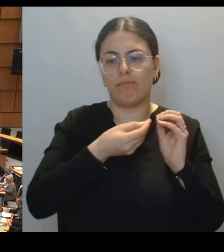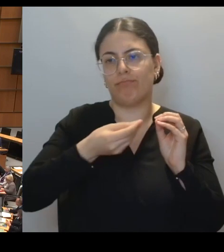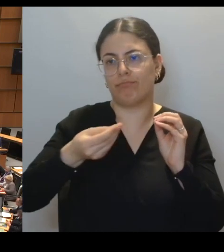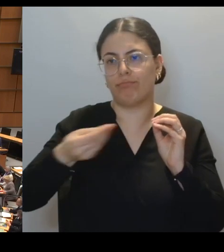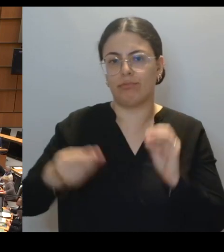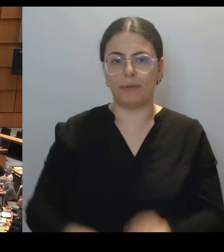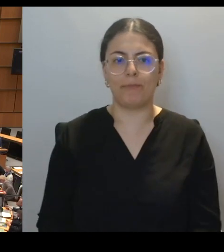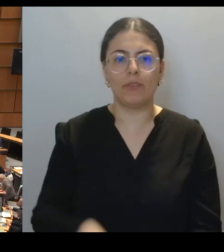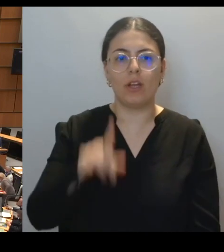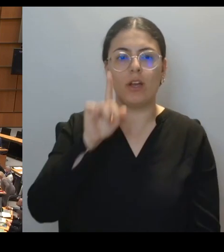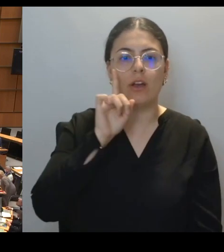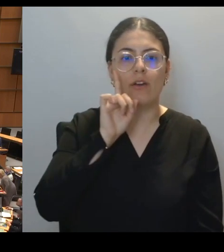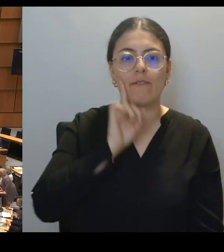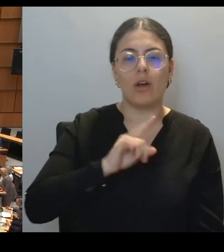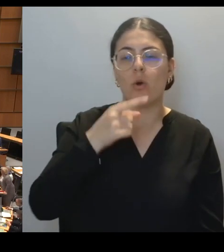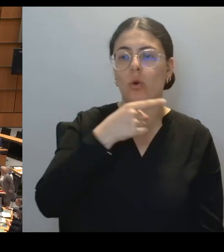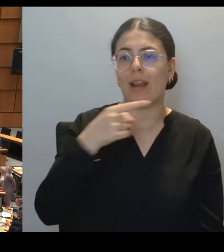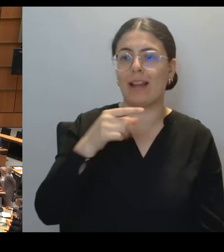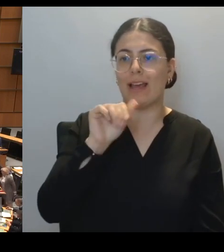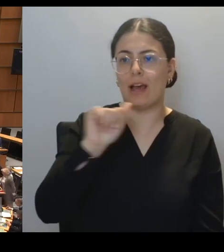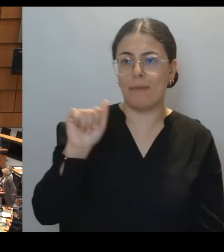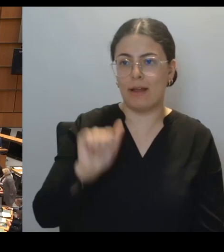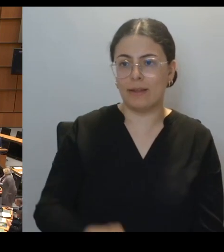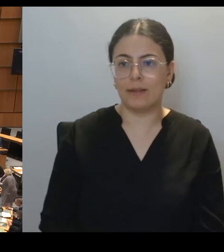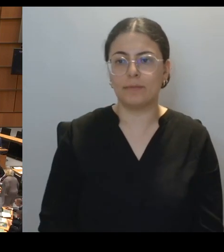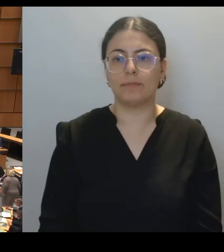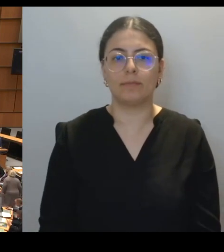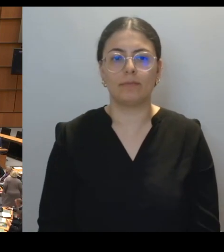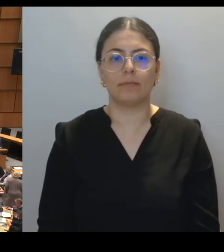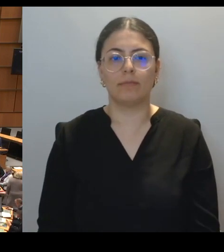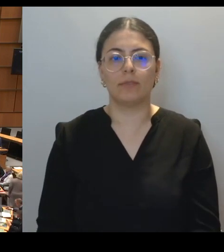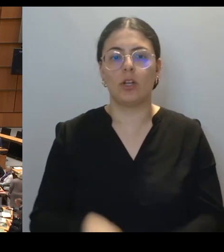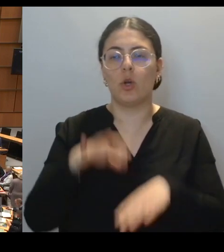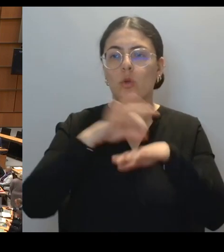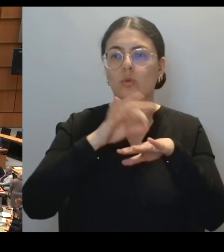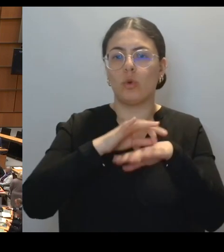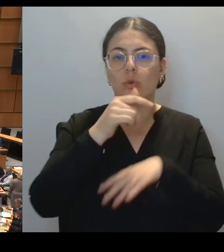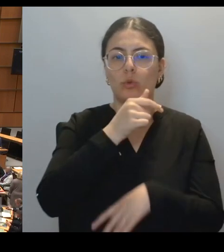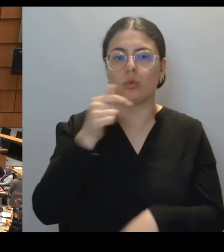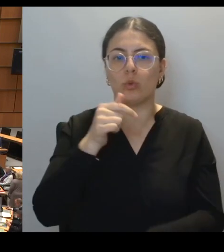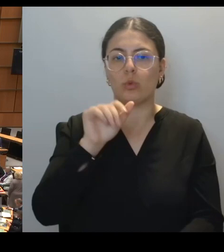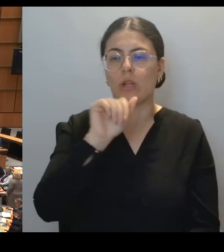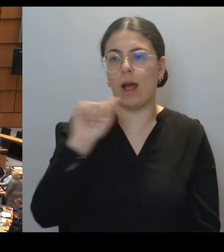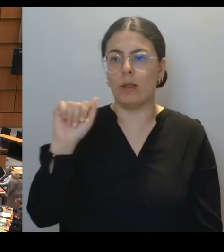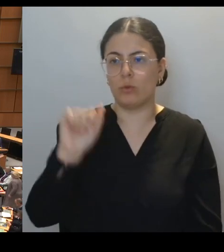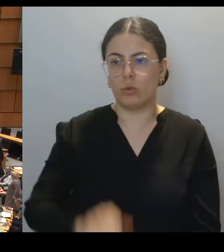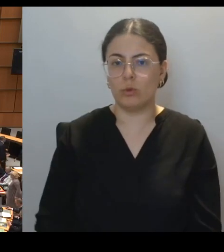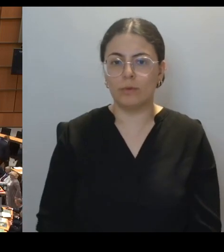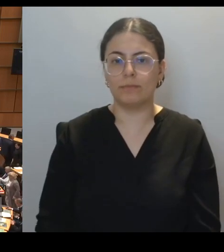Herr Dr. Turgut Altug, Frau Sabbadatle Frau Jeannette Auricht,